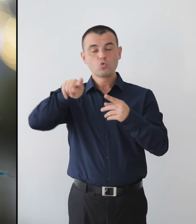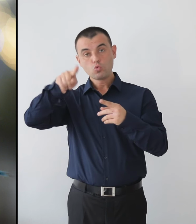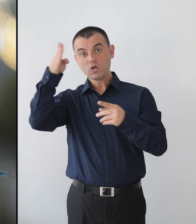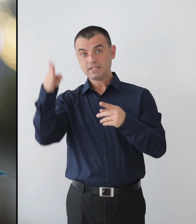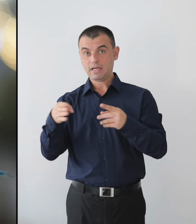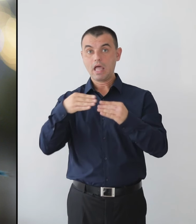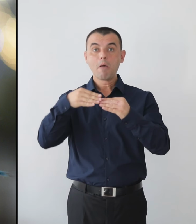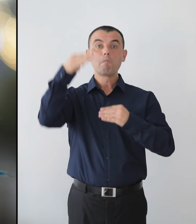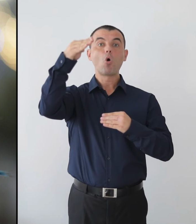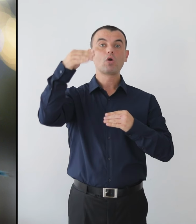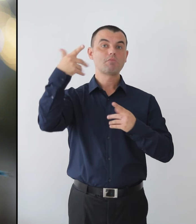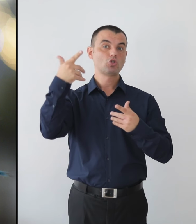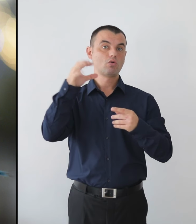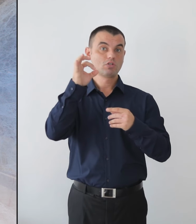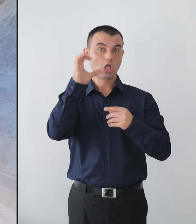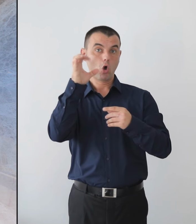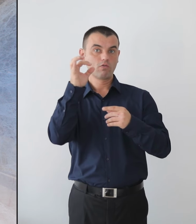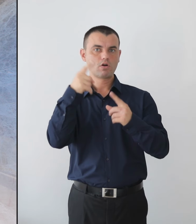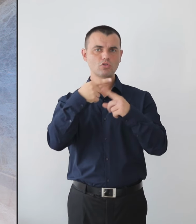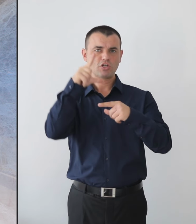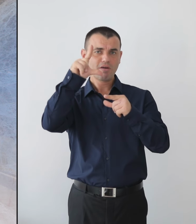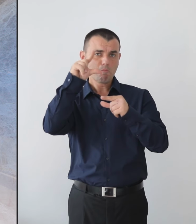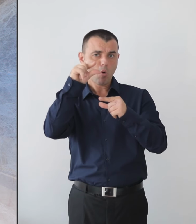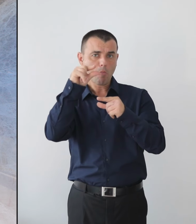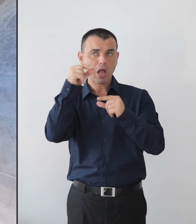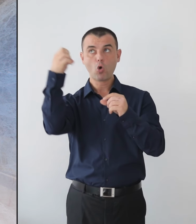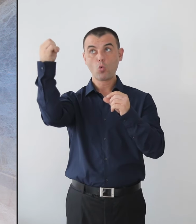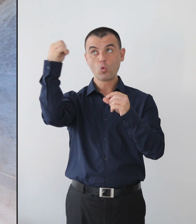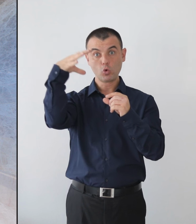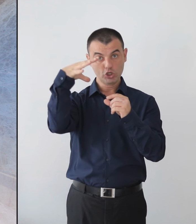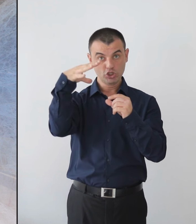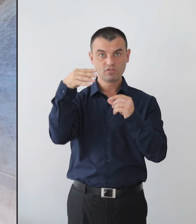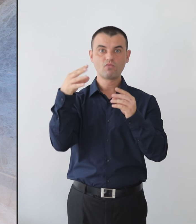Аналогично, по-голямото число на блендата означава по-затворена бленда,